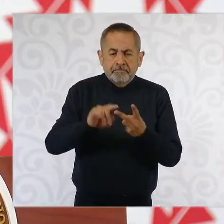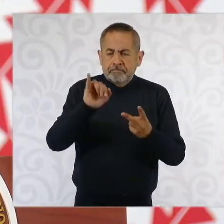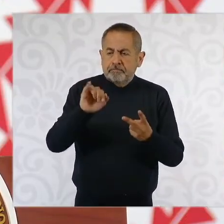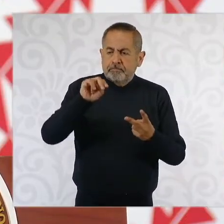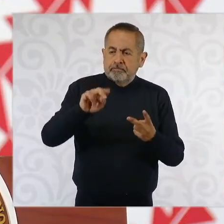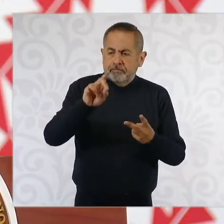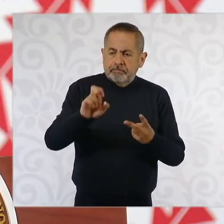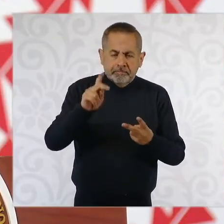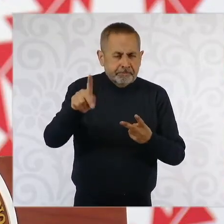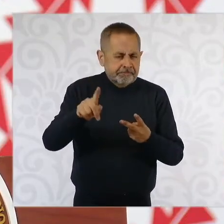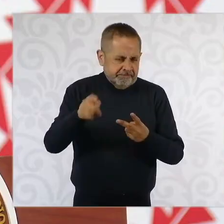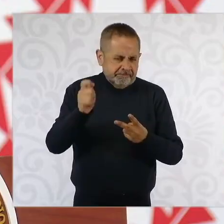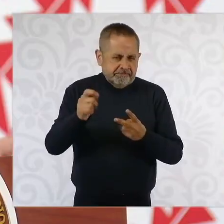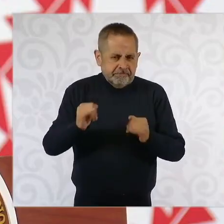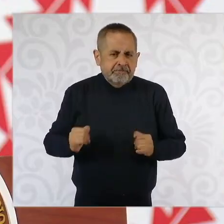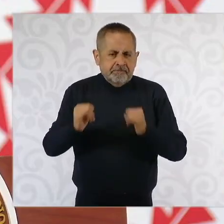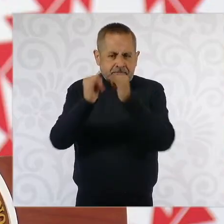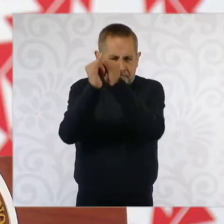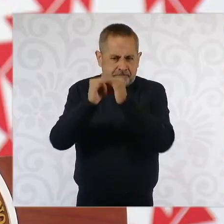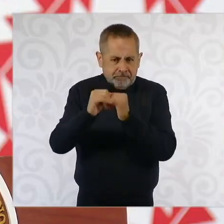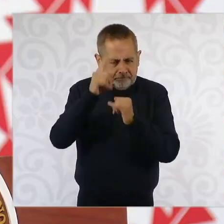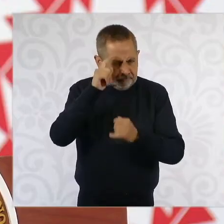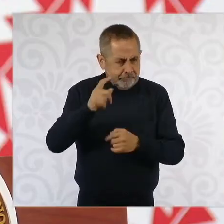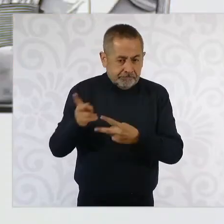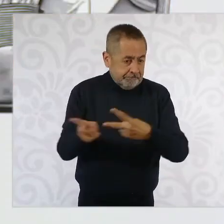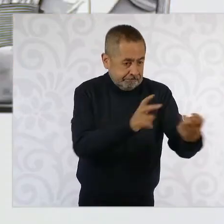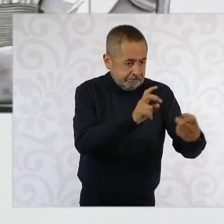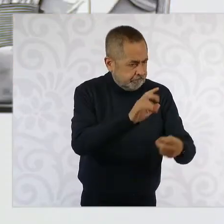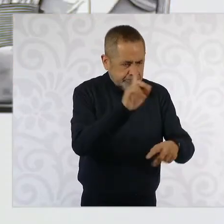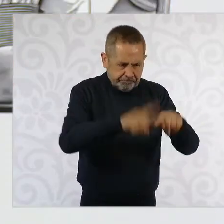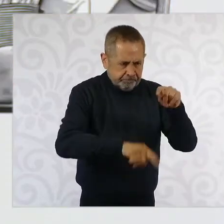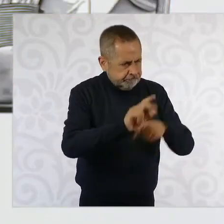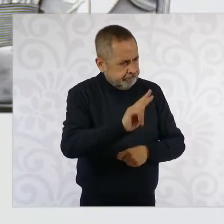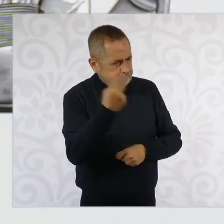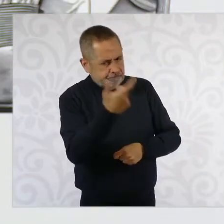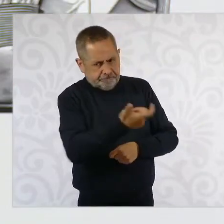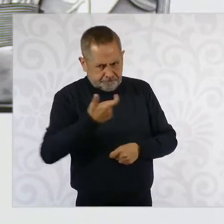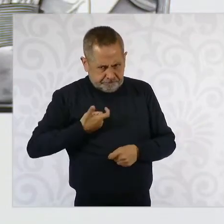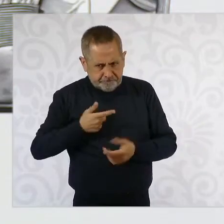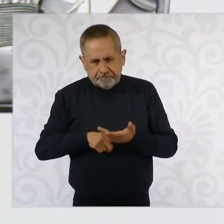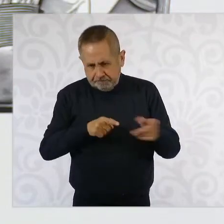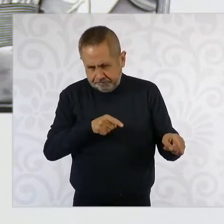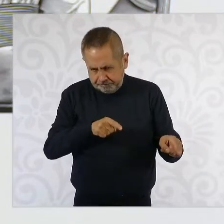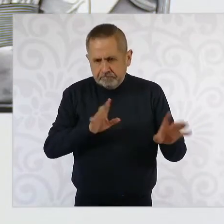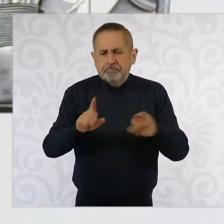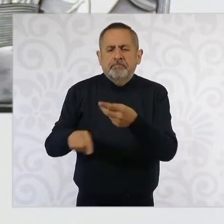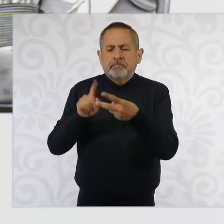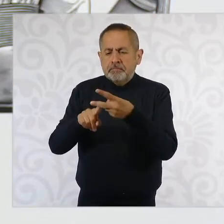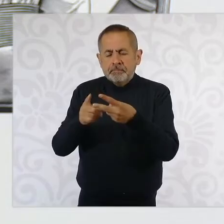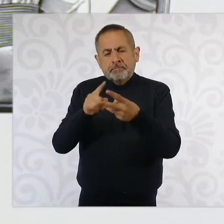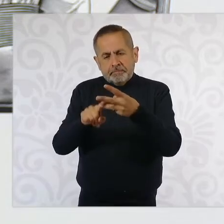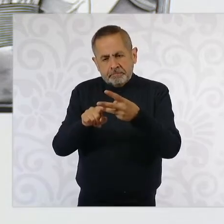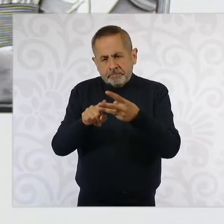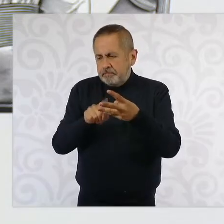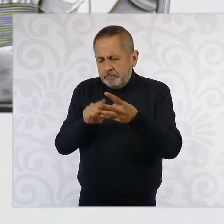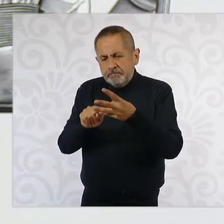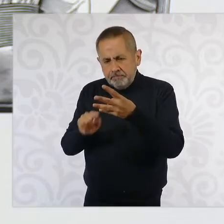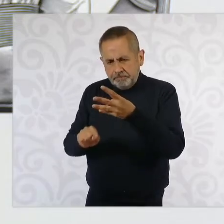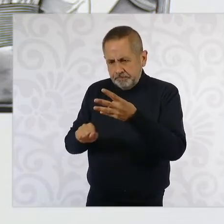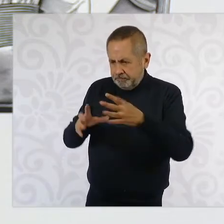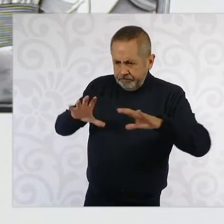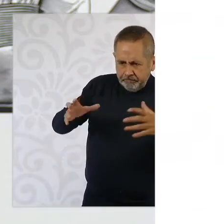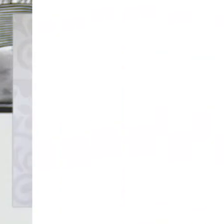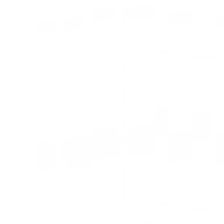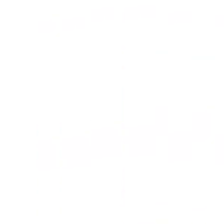el Instituto para devolver al pueblo lo robado y otras áreas que están trabajando en este en